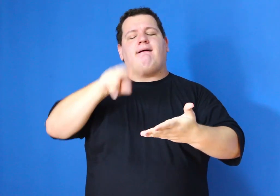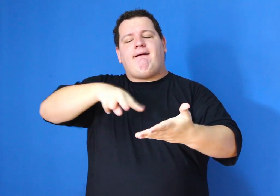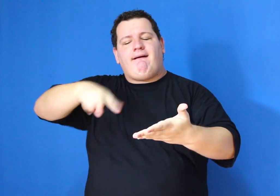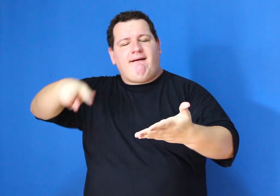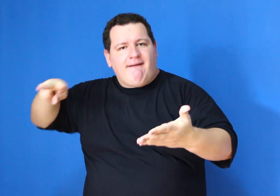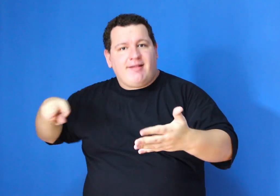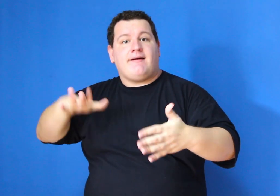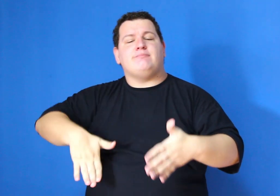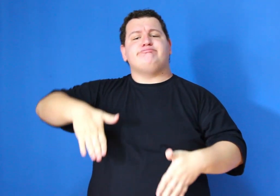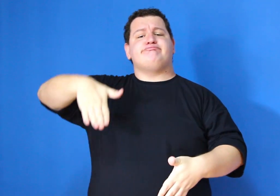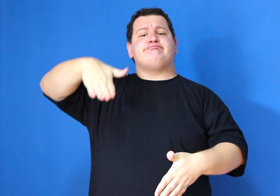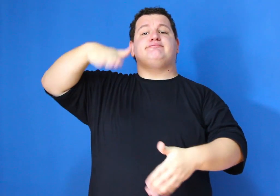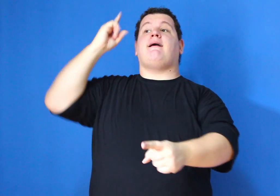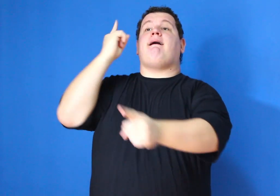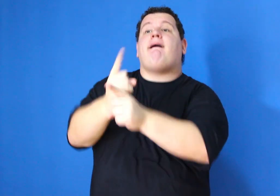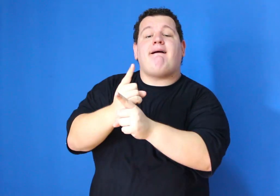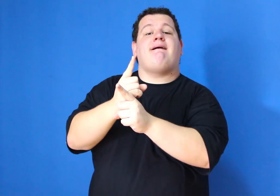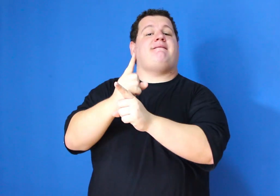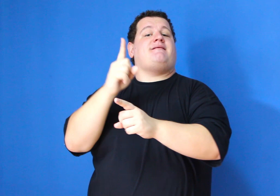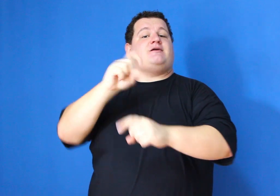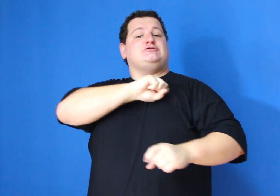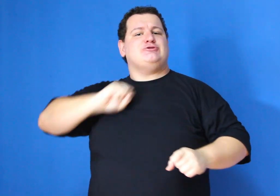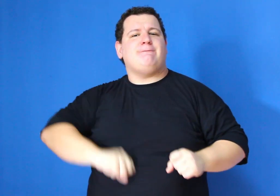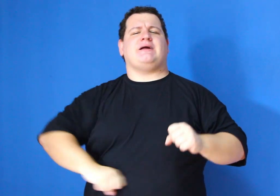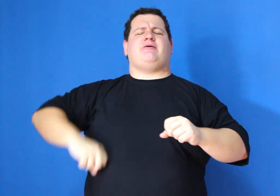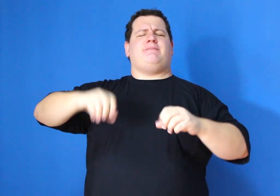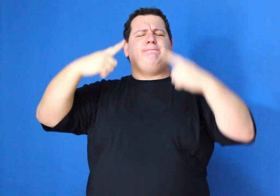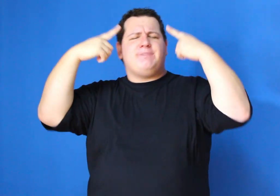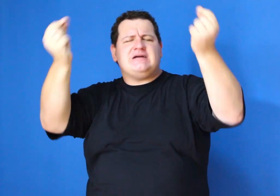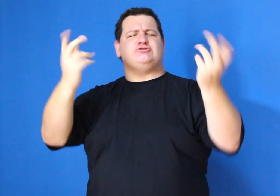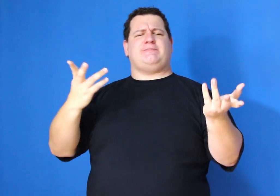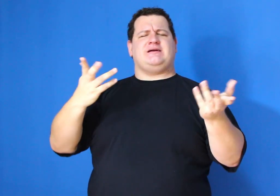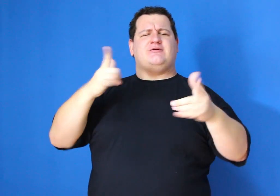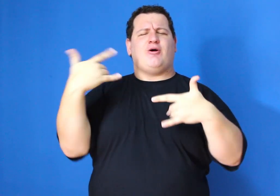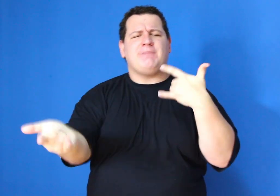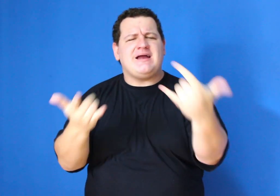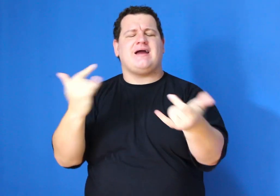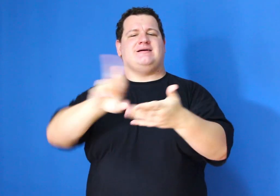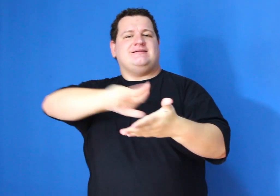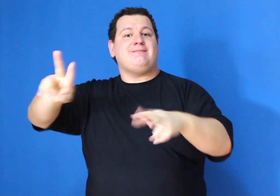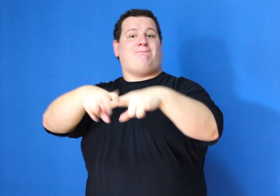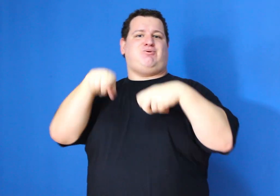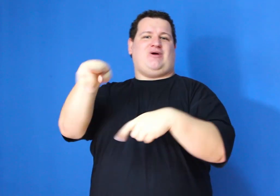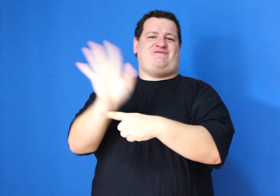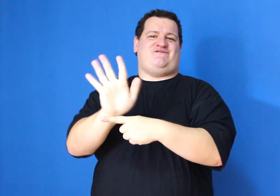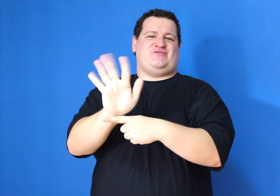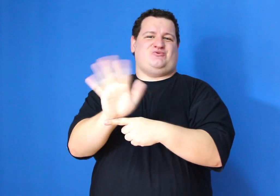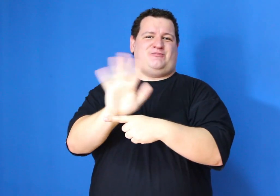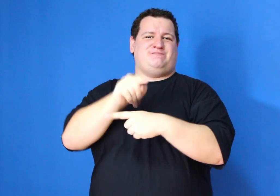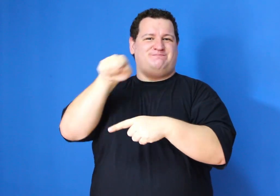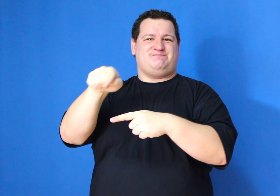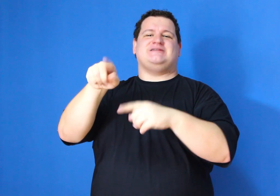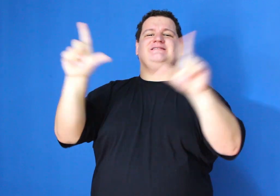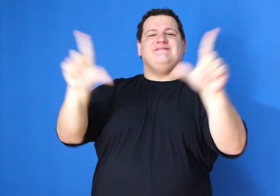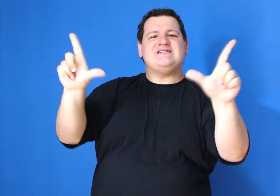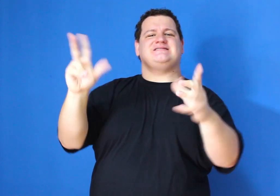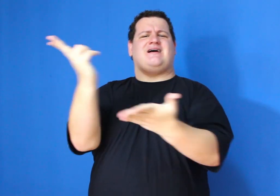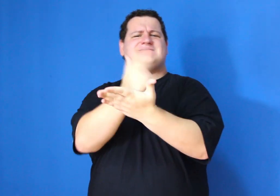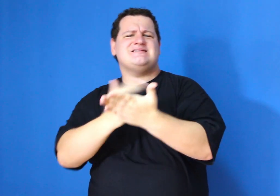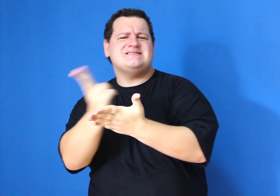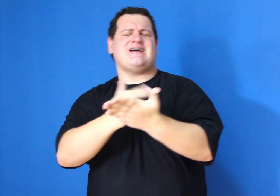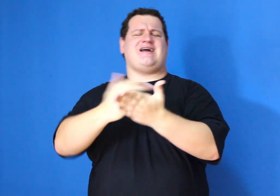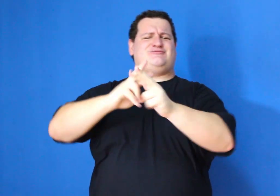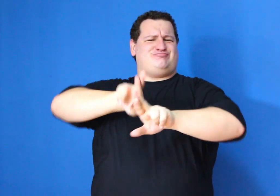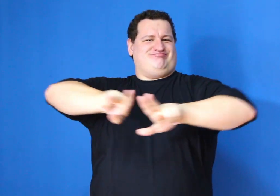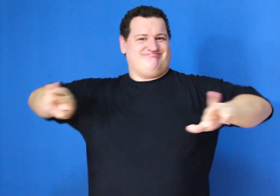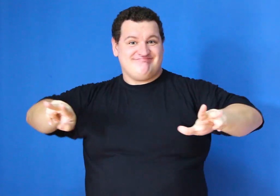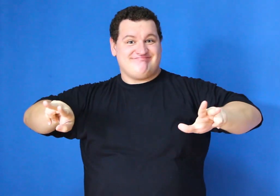Depois descobrem os super-heróis nas mídias como filmes, TV e etc.